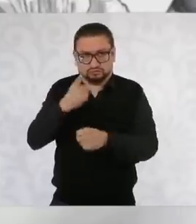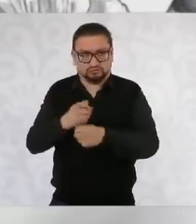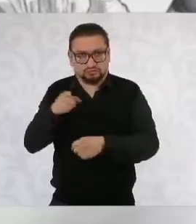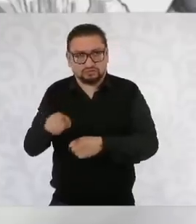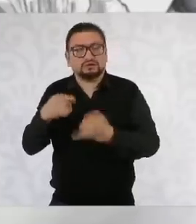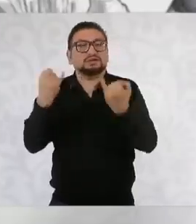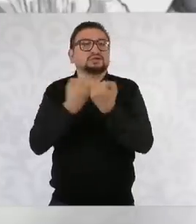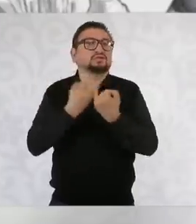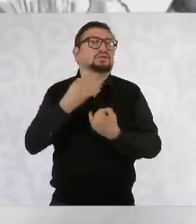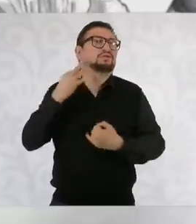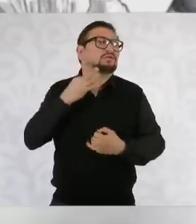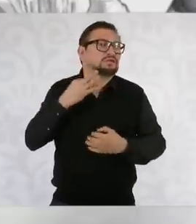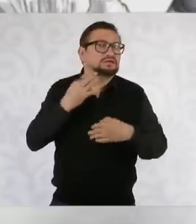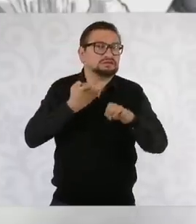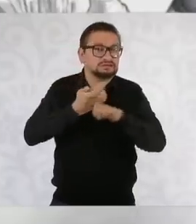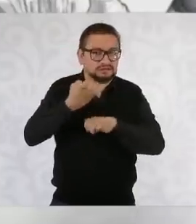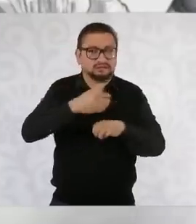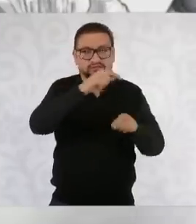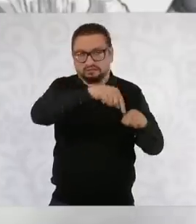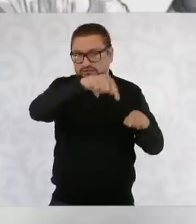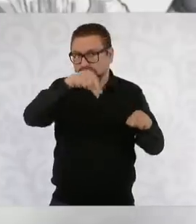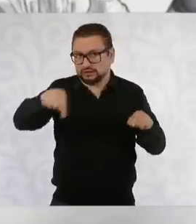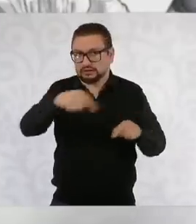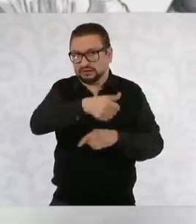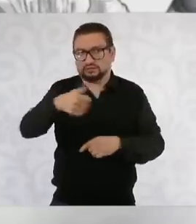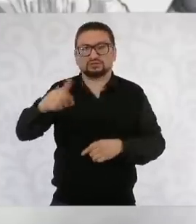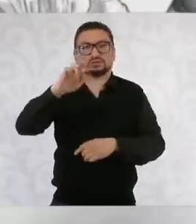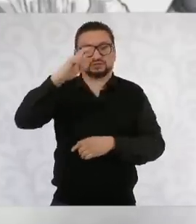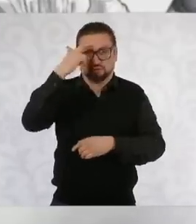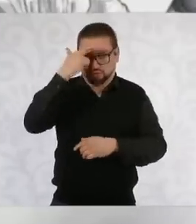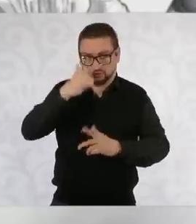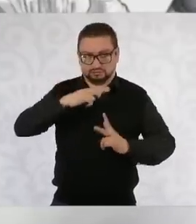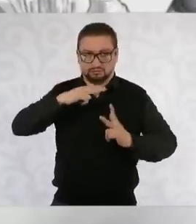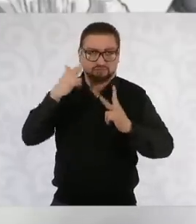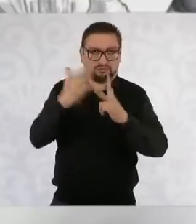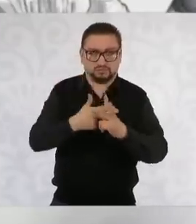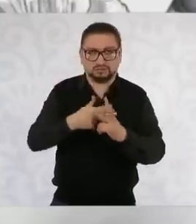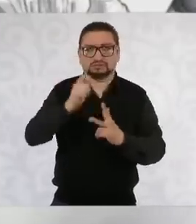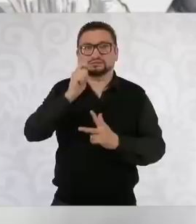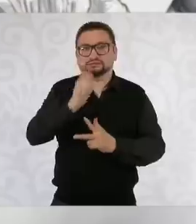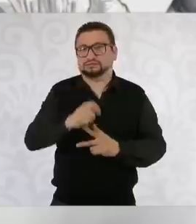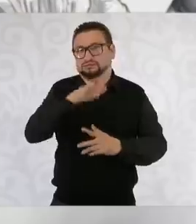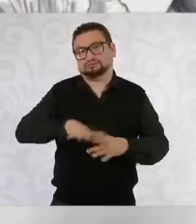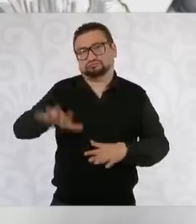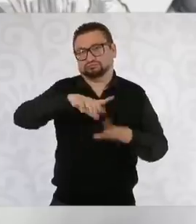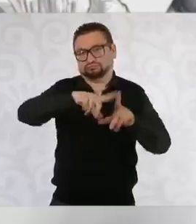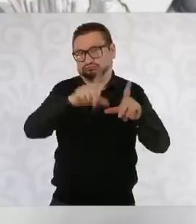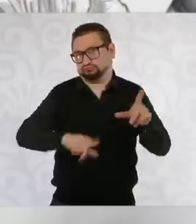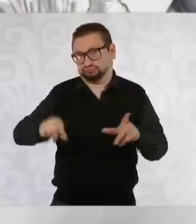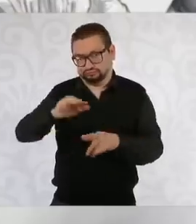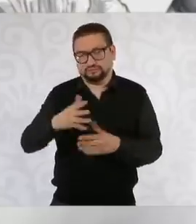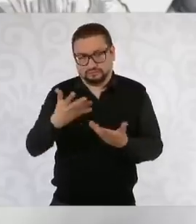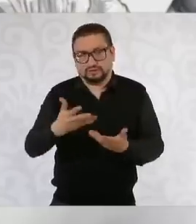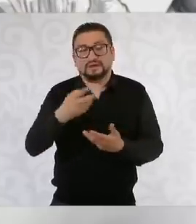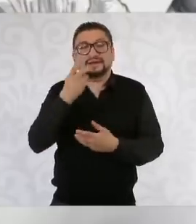fiscalías estatales Recuerden que el homicidio es un delito del fuero común entonces De dónde viene